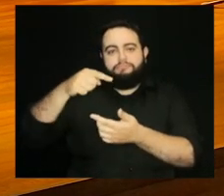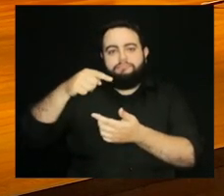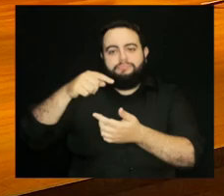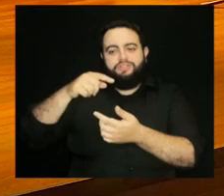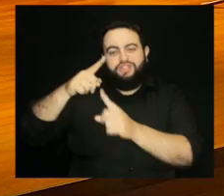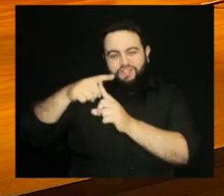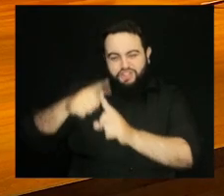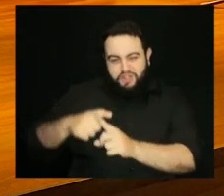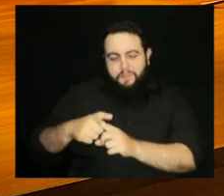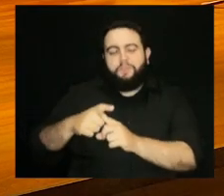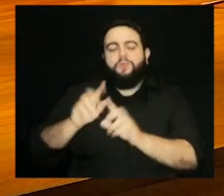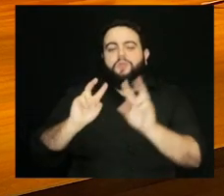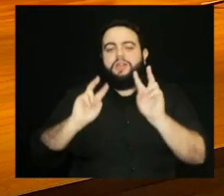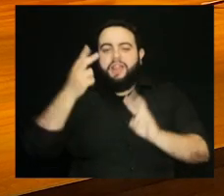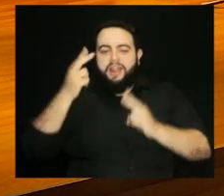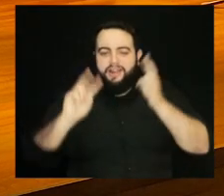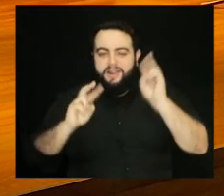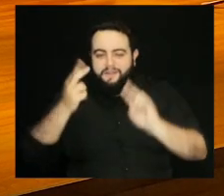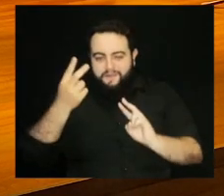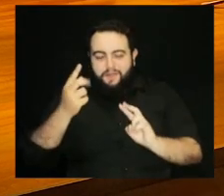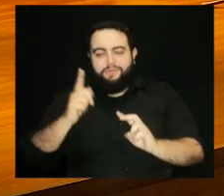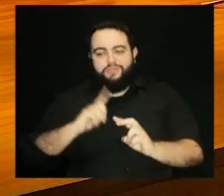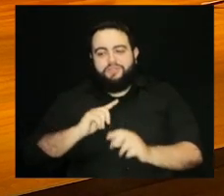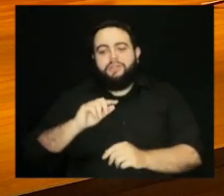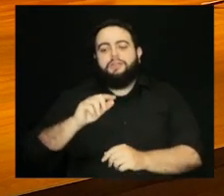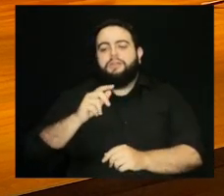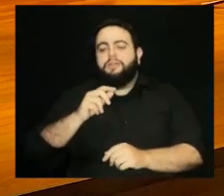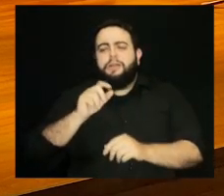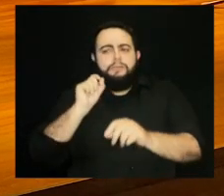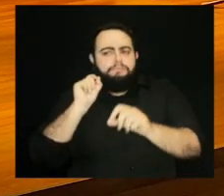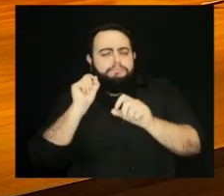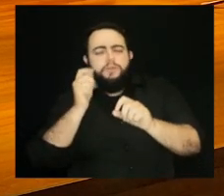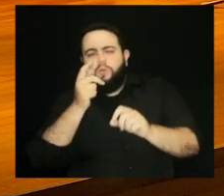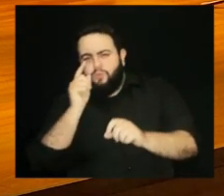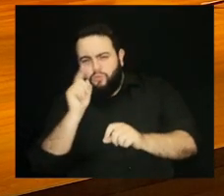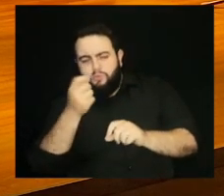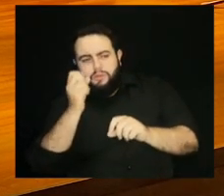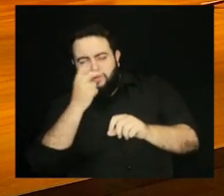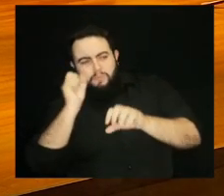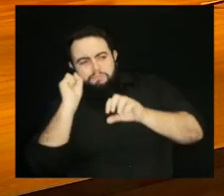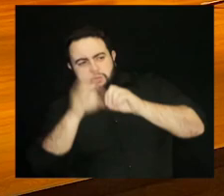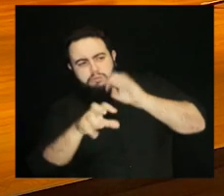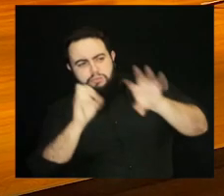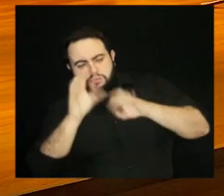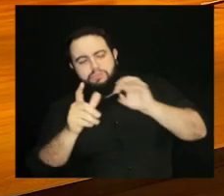carnaval muito brutal assim que era basicamente atirar coisa uns nos outros, limões de cera com